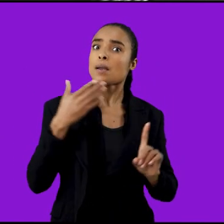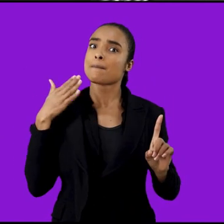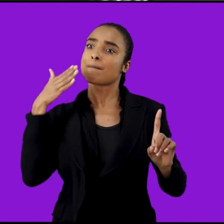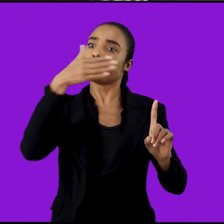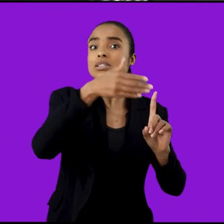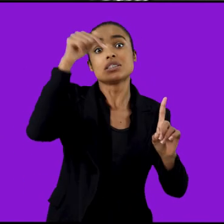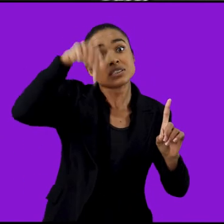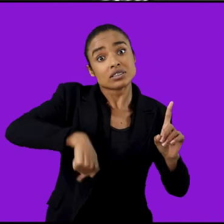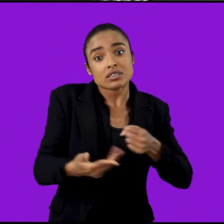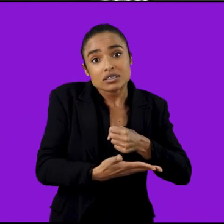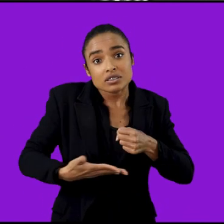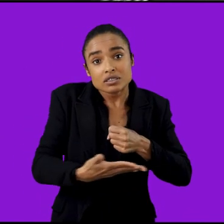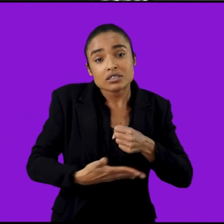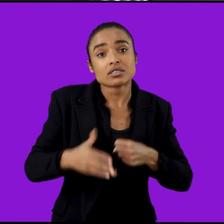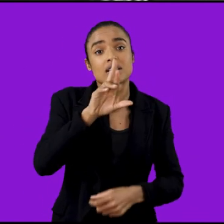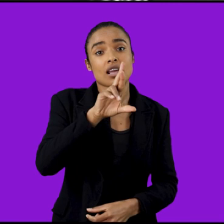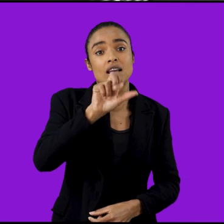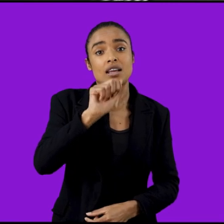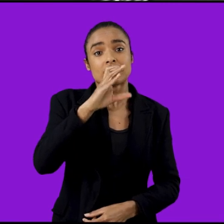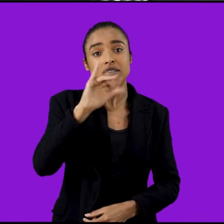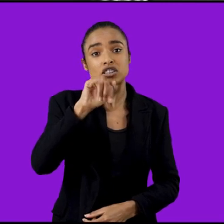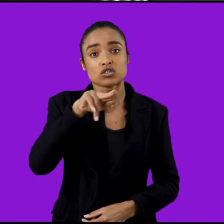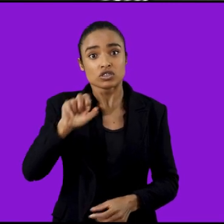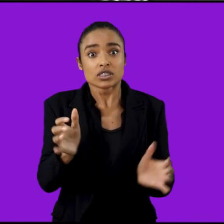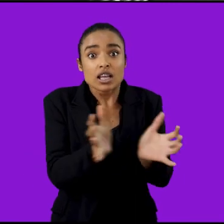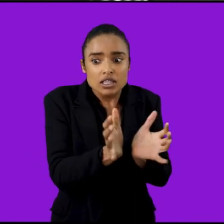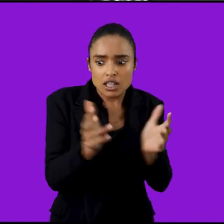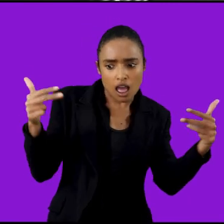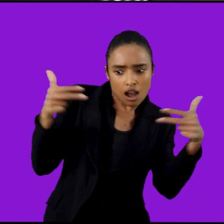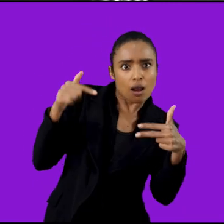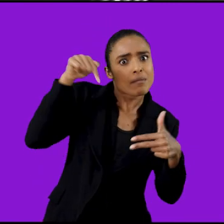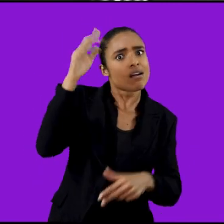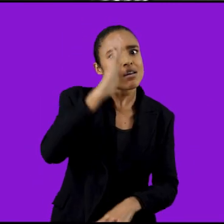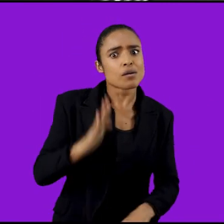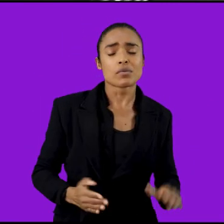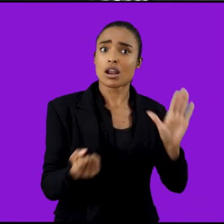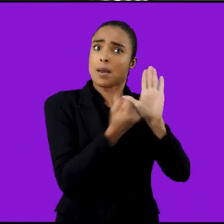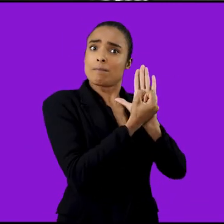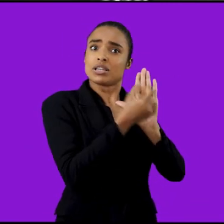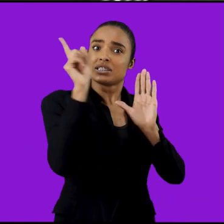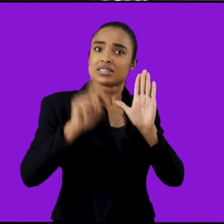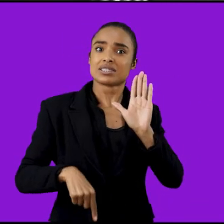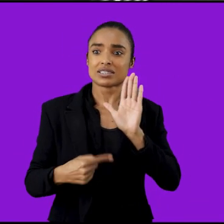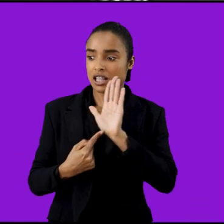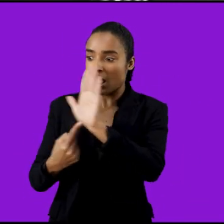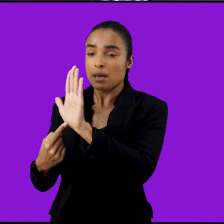teve uma referência muito sólida por exemplo do Ice Blue do Racionais que tinha a marca dele Com a marca dele, super… foi expositor da